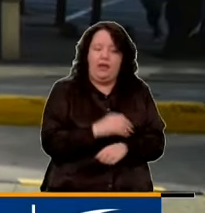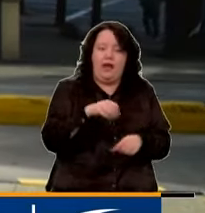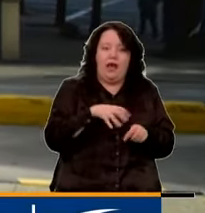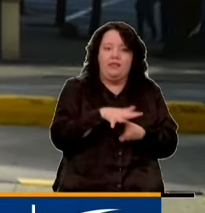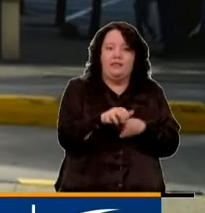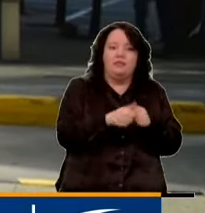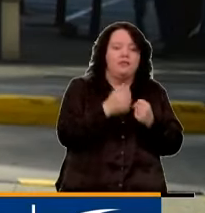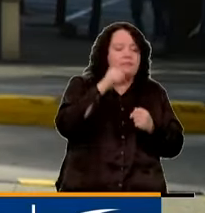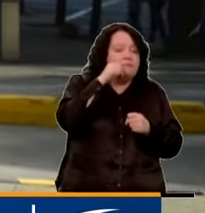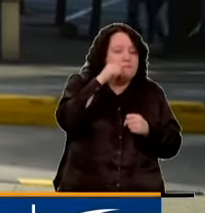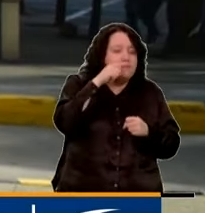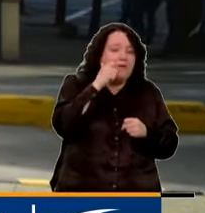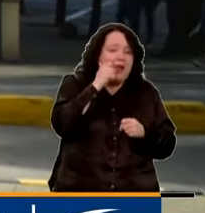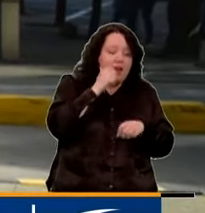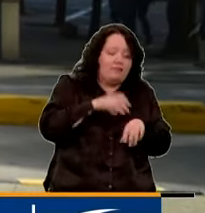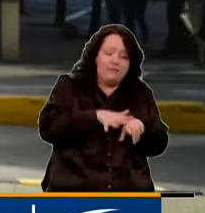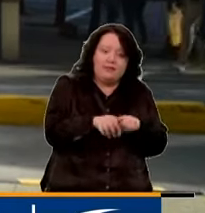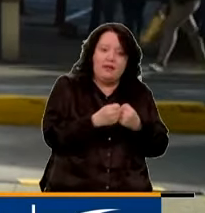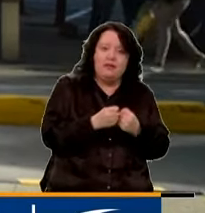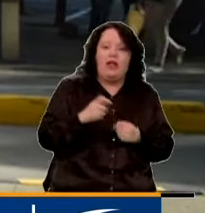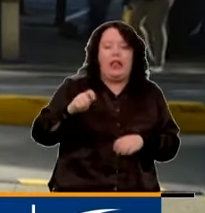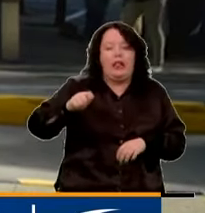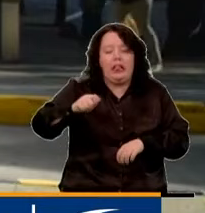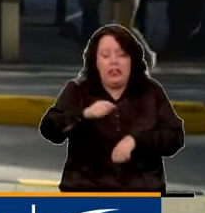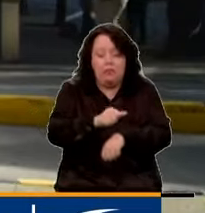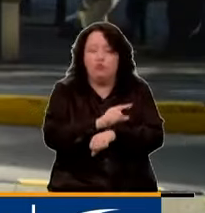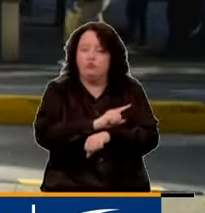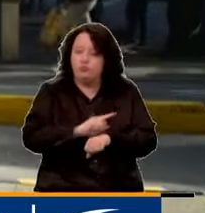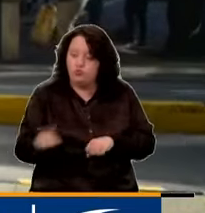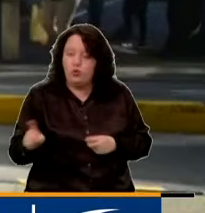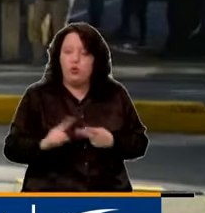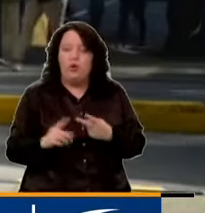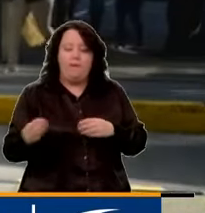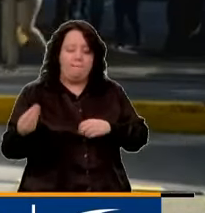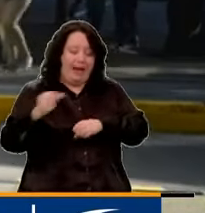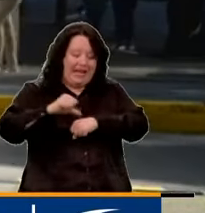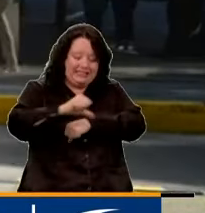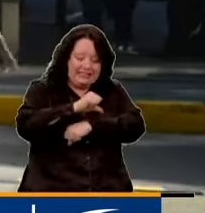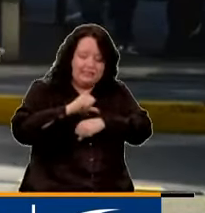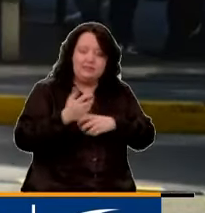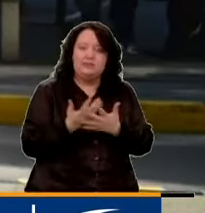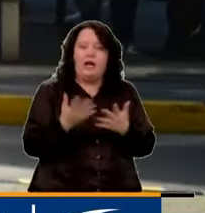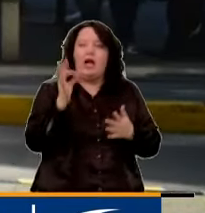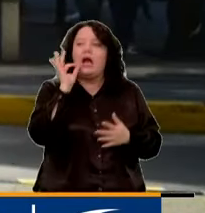no debemos hacer? no debemos poner hielo directamente sobre la quemadura porque esto empeora